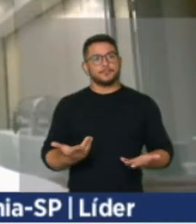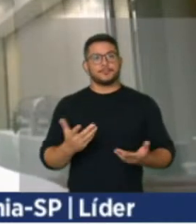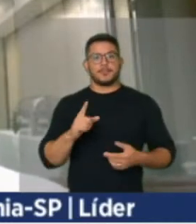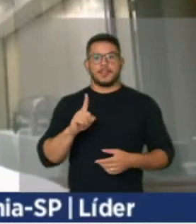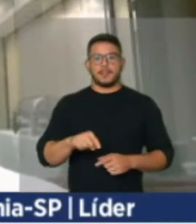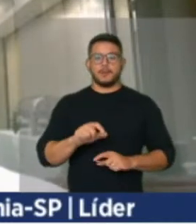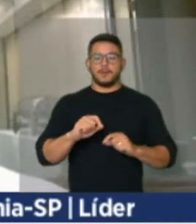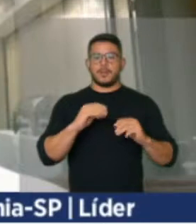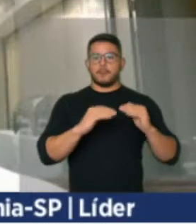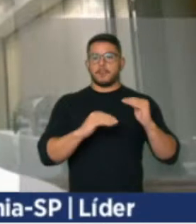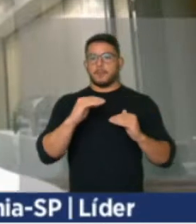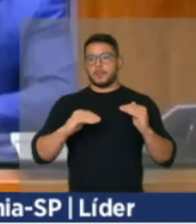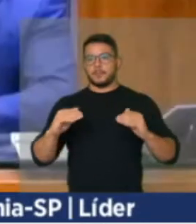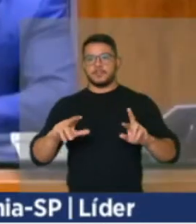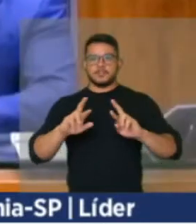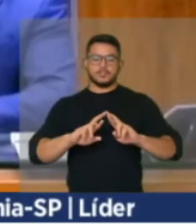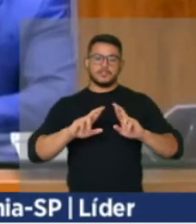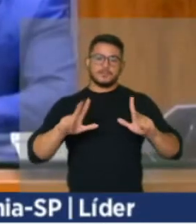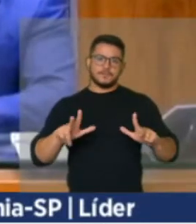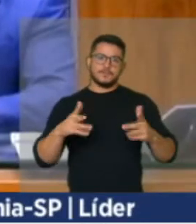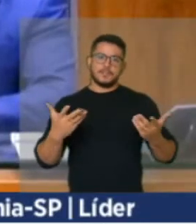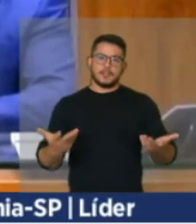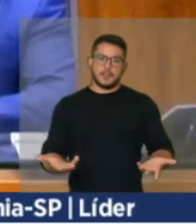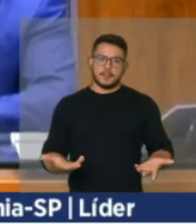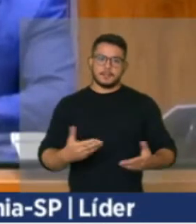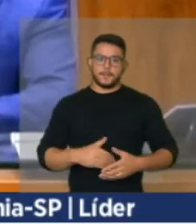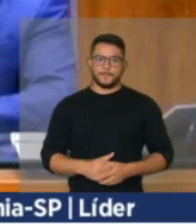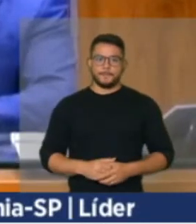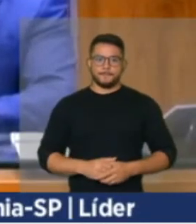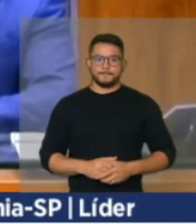FEDERAÇÃO. POR ISSO, O CIDADANIA, QUE É MUNICIPALISTA, DEFENDE QUE OS MUNICÍPIOS TENHAM CADA VEZ